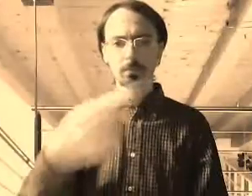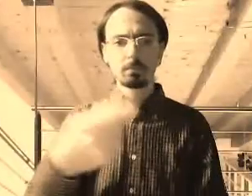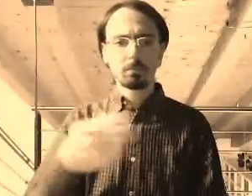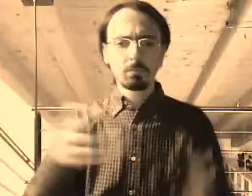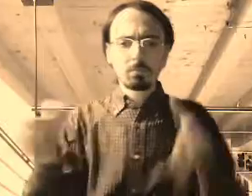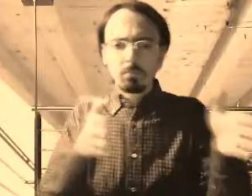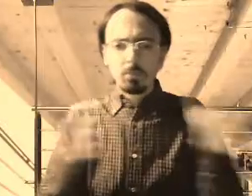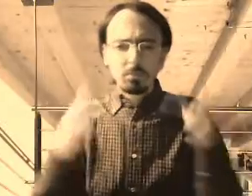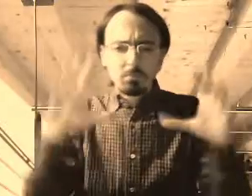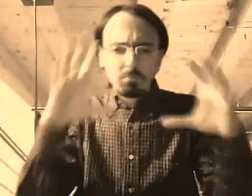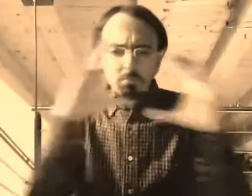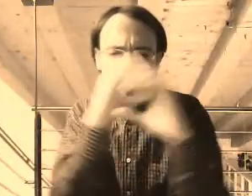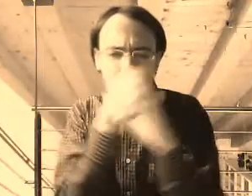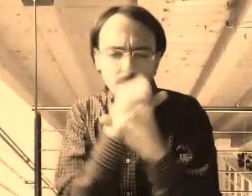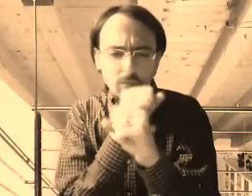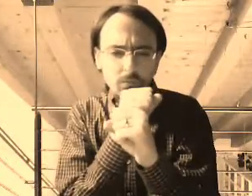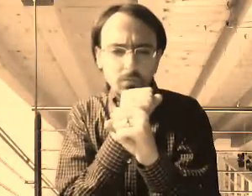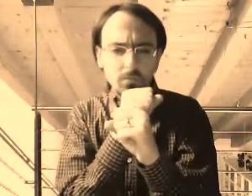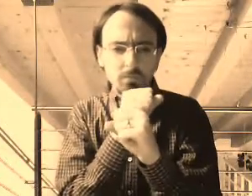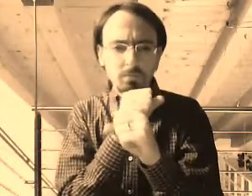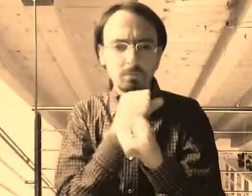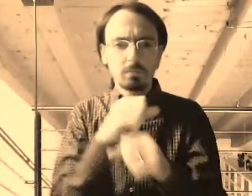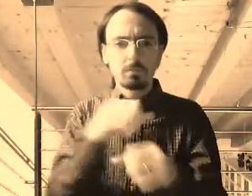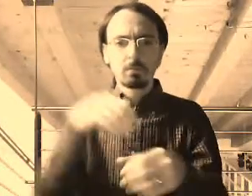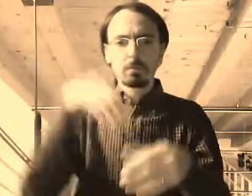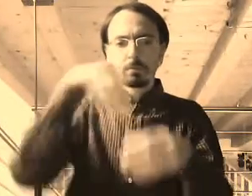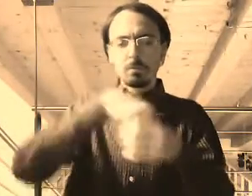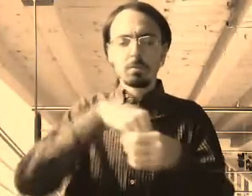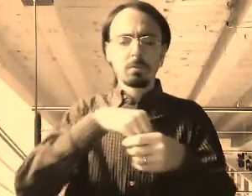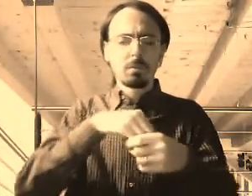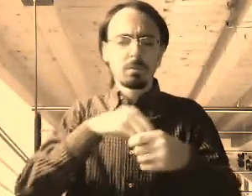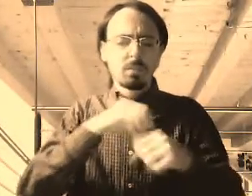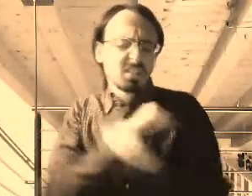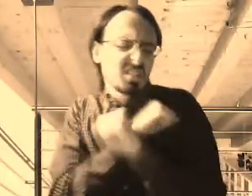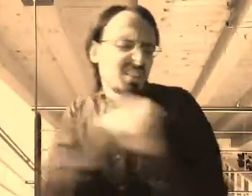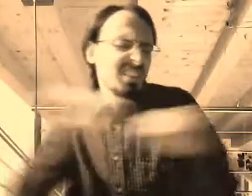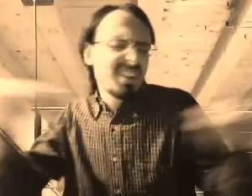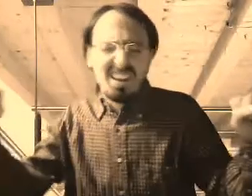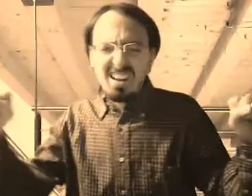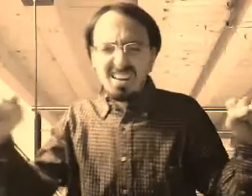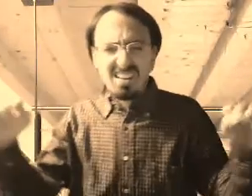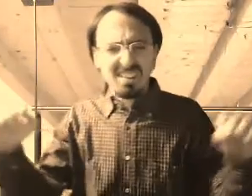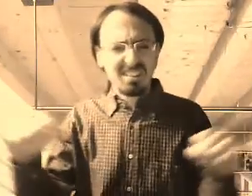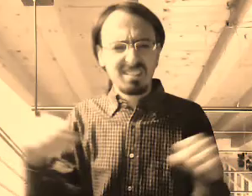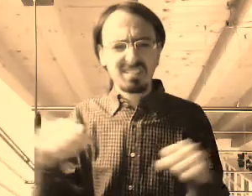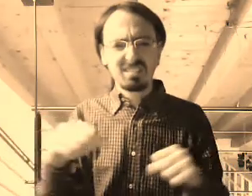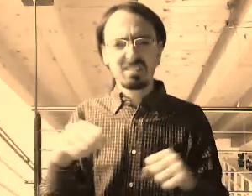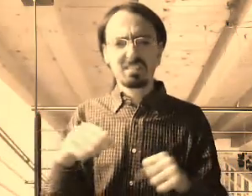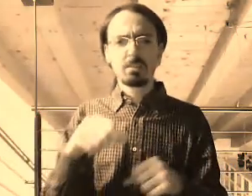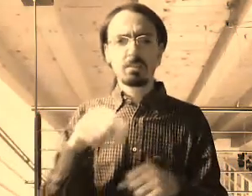Nelle nostre ore buie nella più profonda disperazione